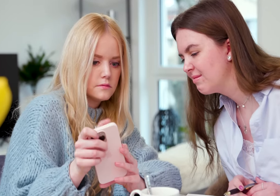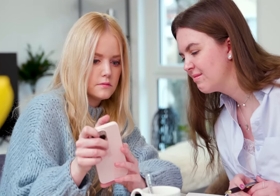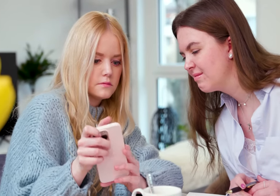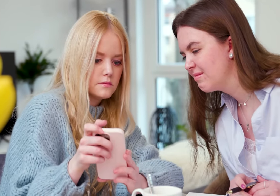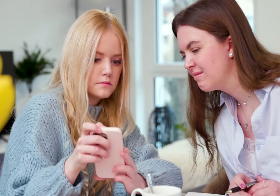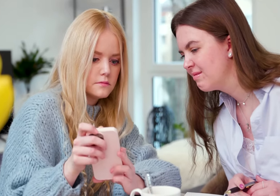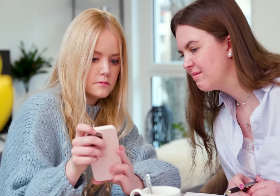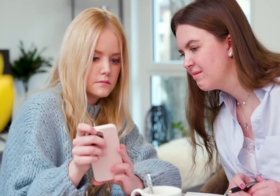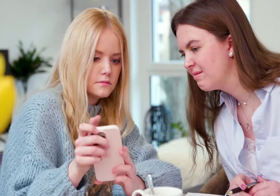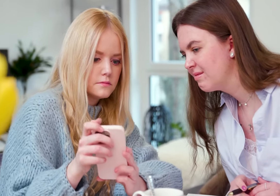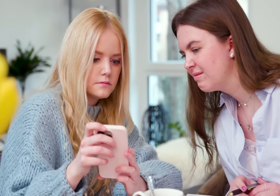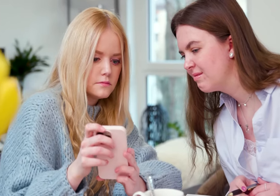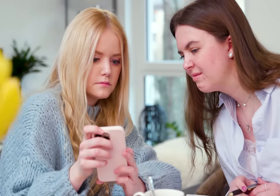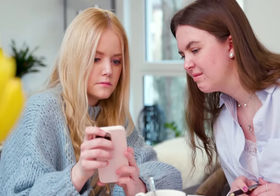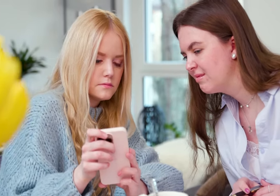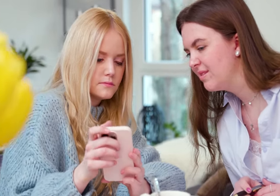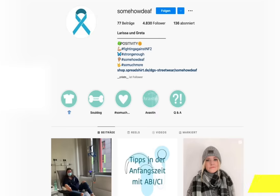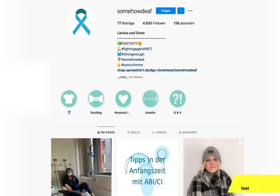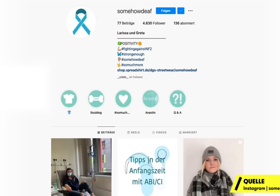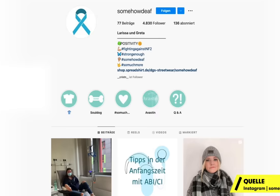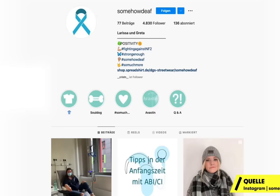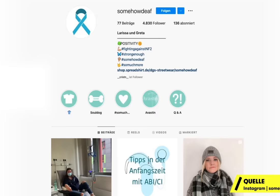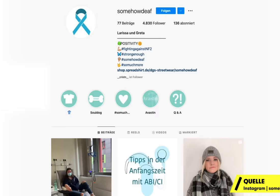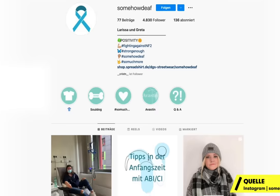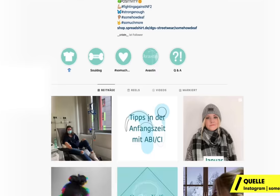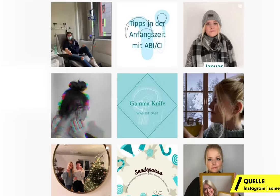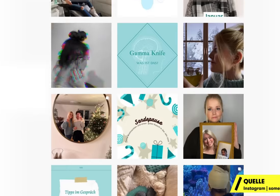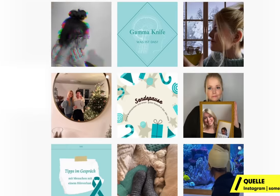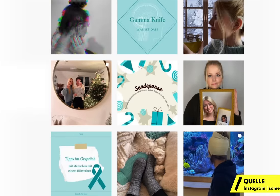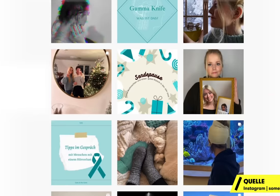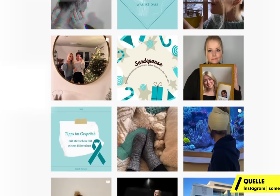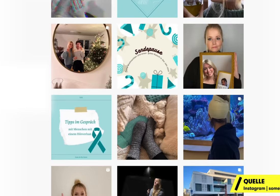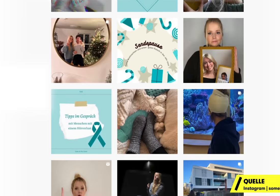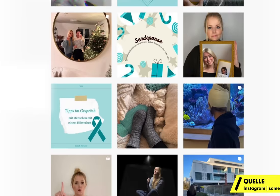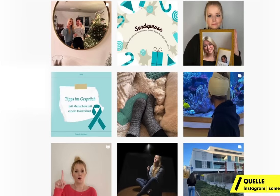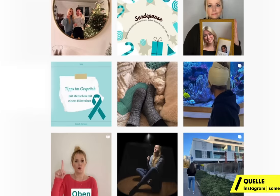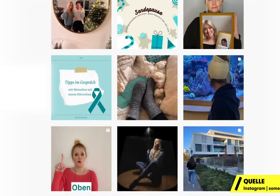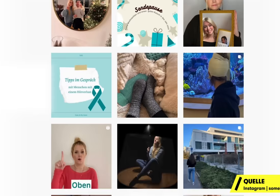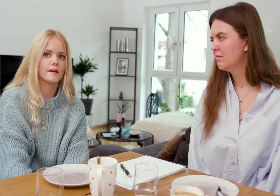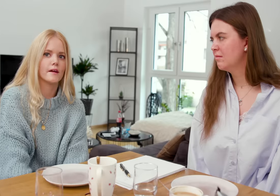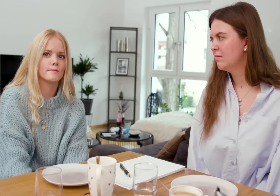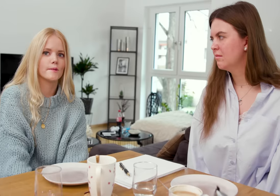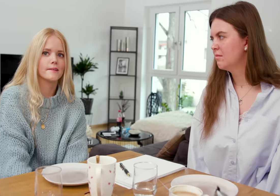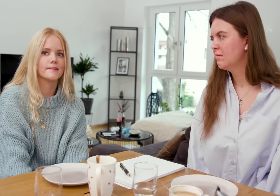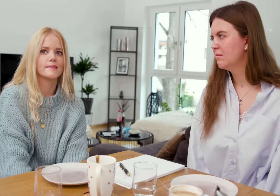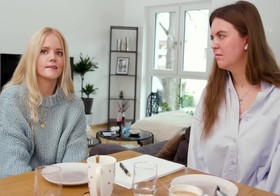das ist so toll, das wir mal auch auf Instagram was zeigen. Und viele Mütter schreiben uns direkt an,